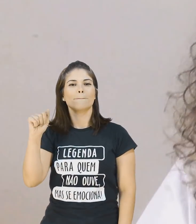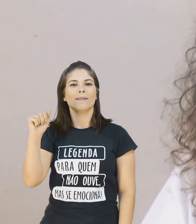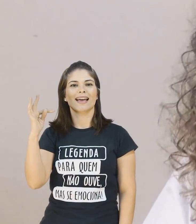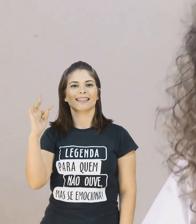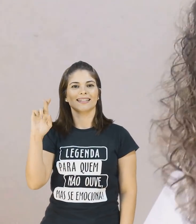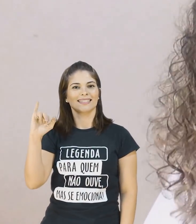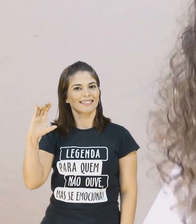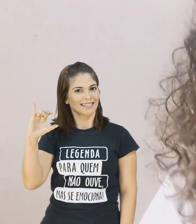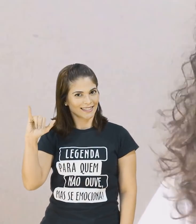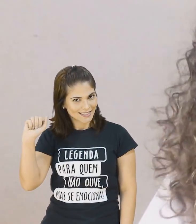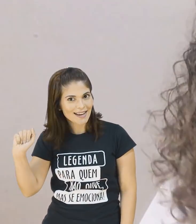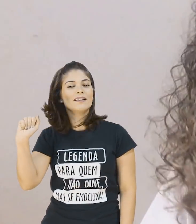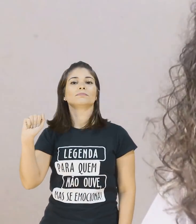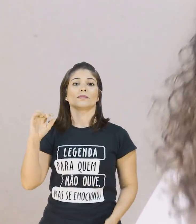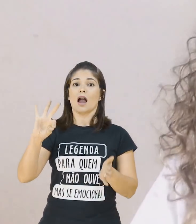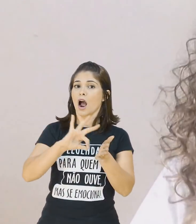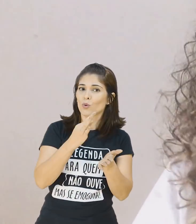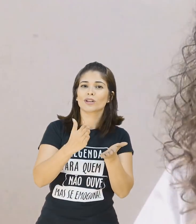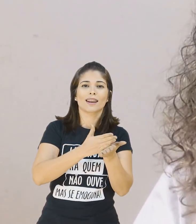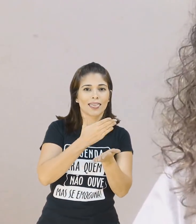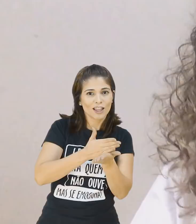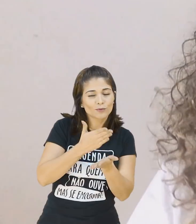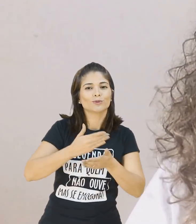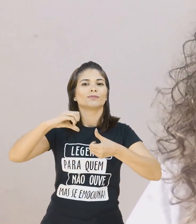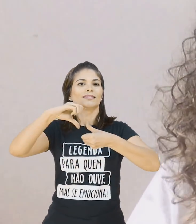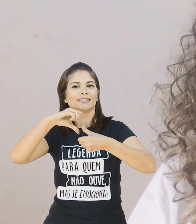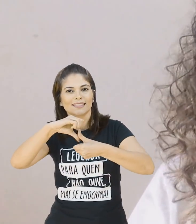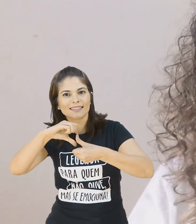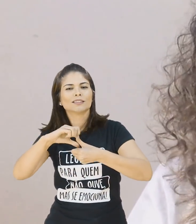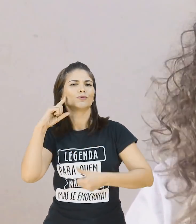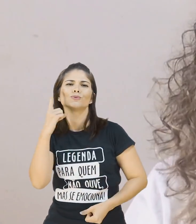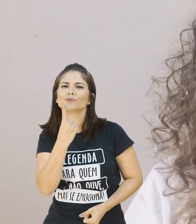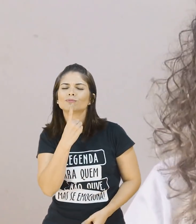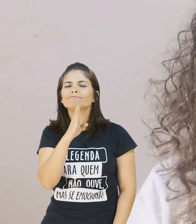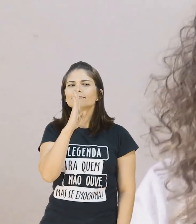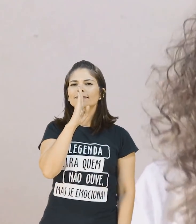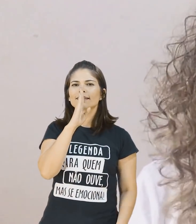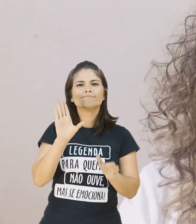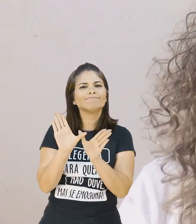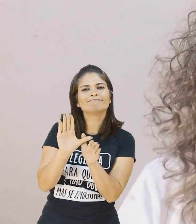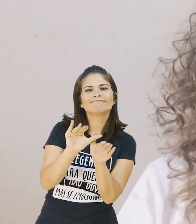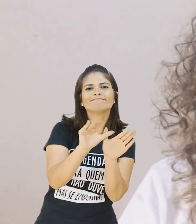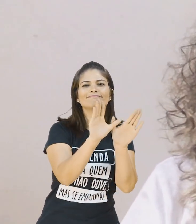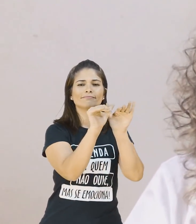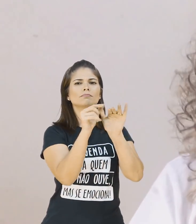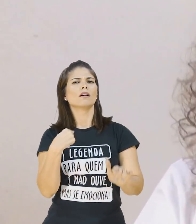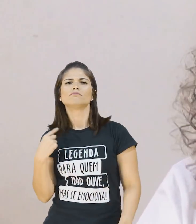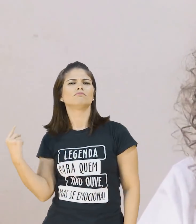Eu sou a Patrícia, autora do livro e blog "Surdez: Silêncio em Voo de Borboleta".